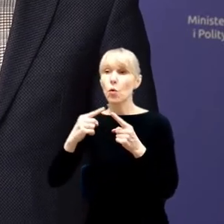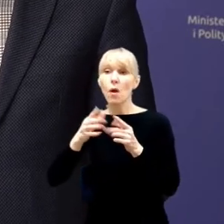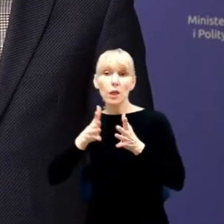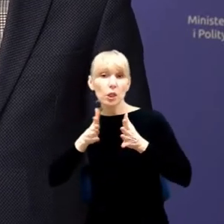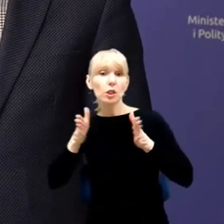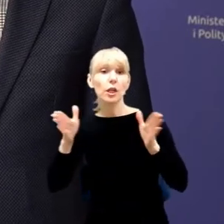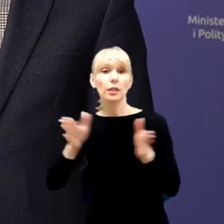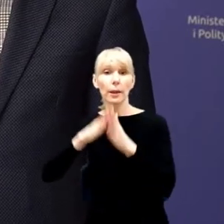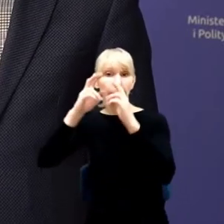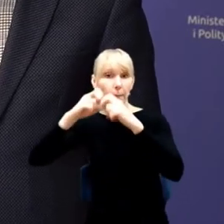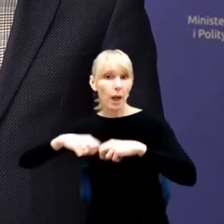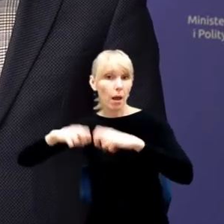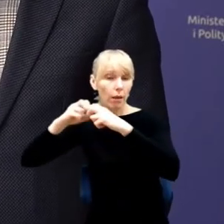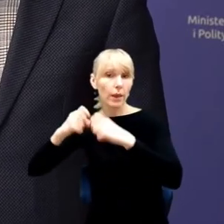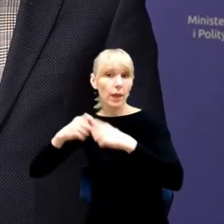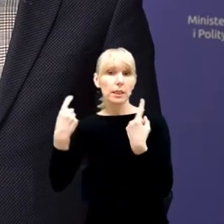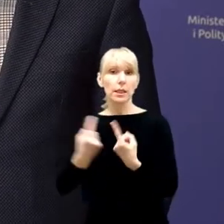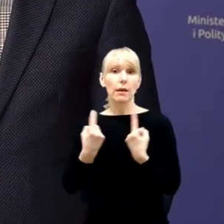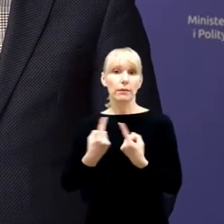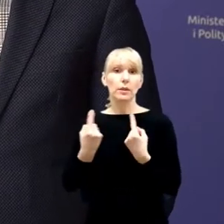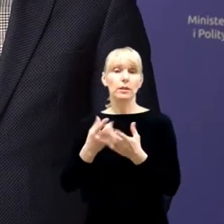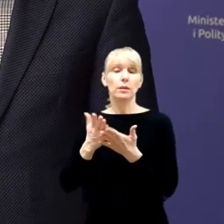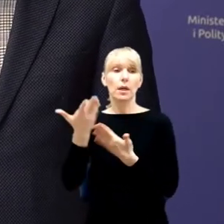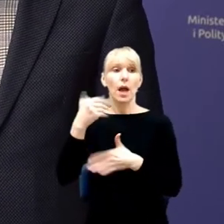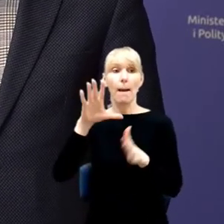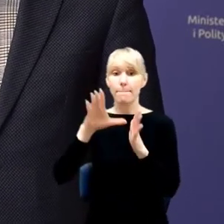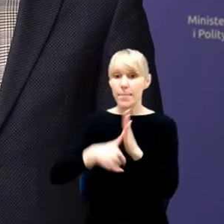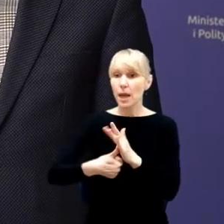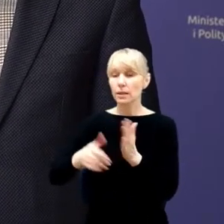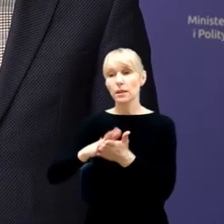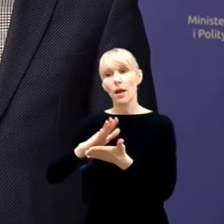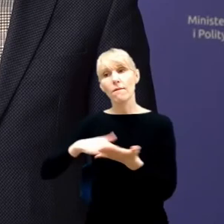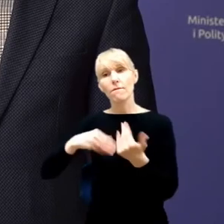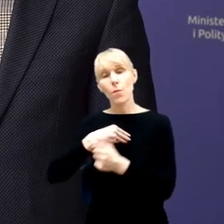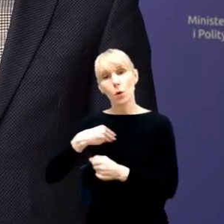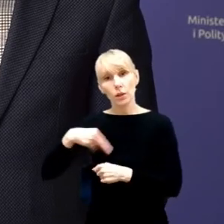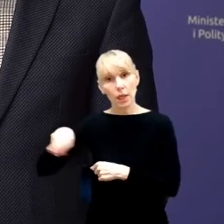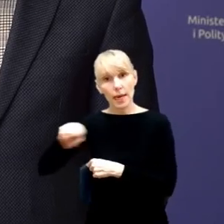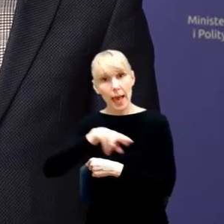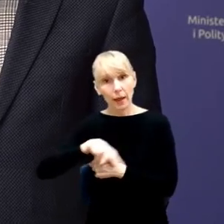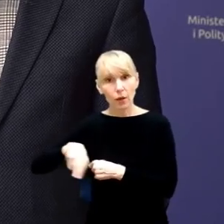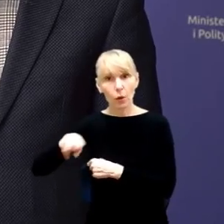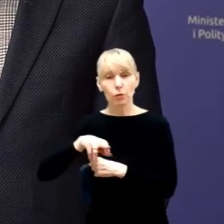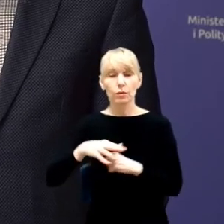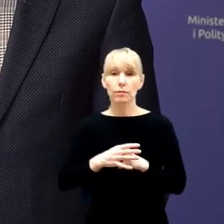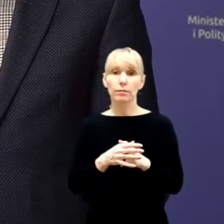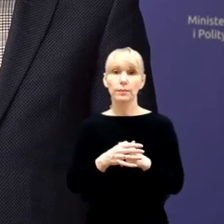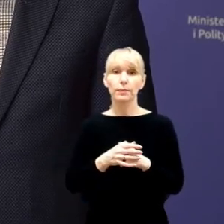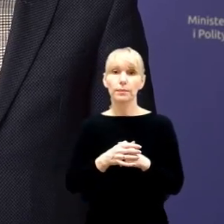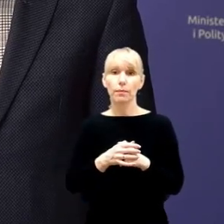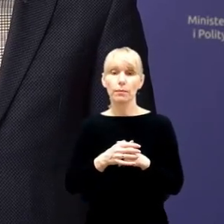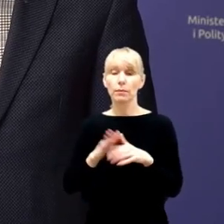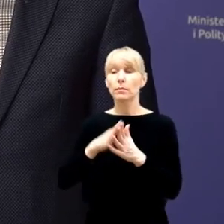zjawiska zachodzące w polskich miastach i w polskich regionach i szuka jak najlepszych rozwiązań,